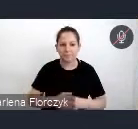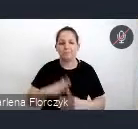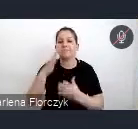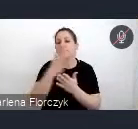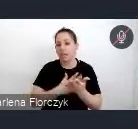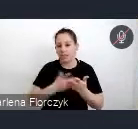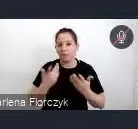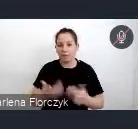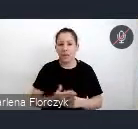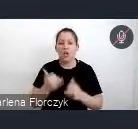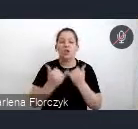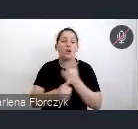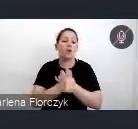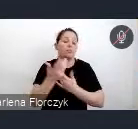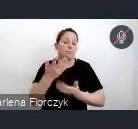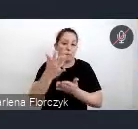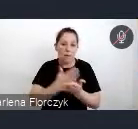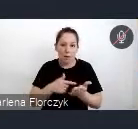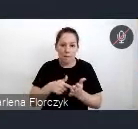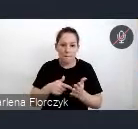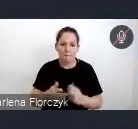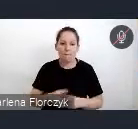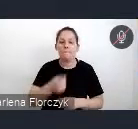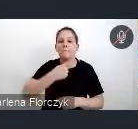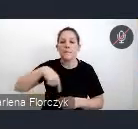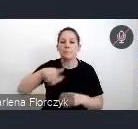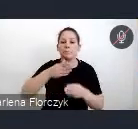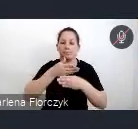Jeśli chodzi o program, nasz program będzie podzielony na dwa bloki.